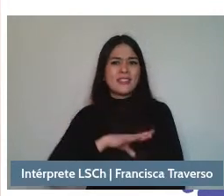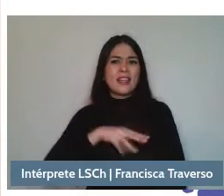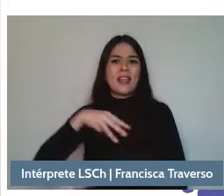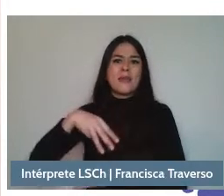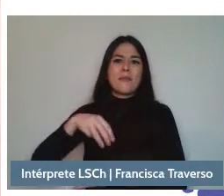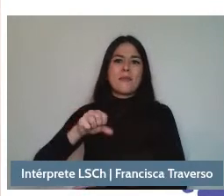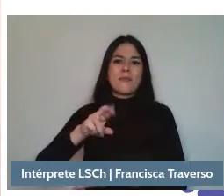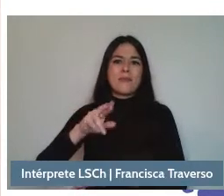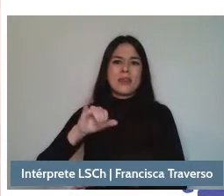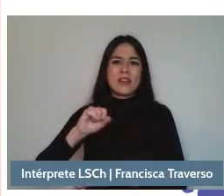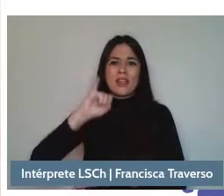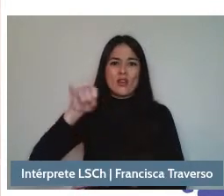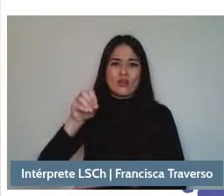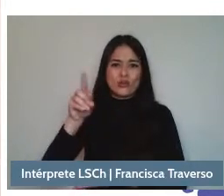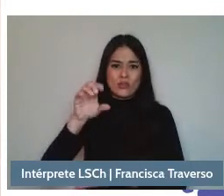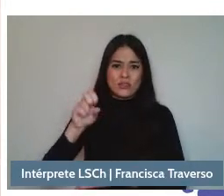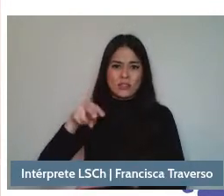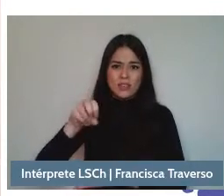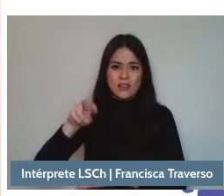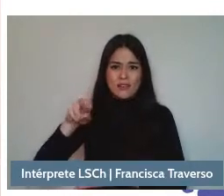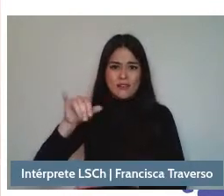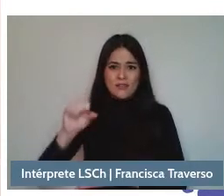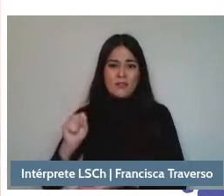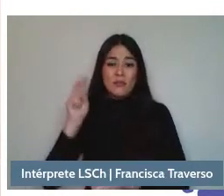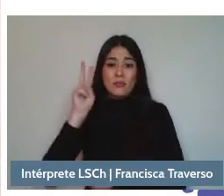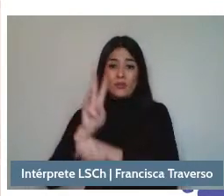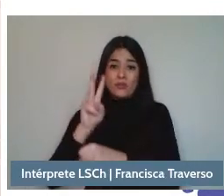Académica de la facultad de letras UC.